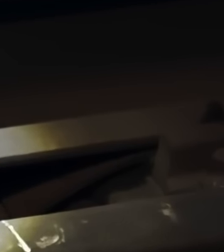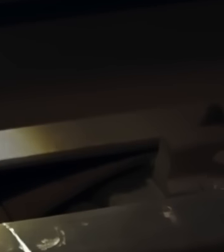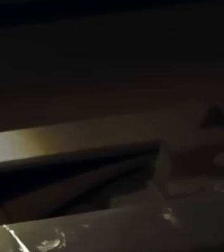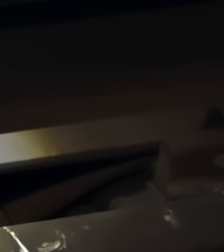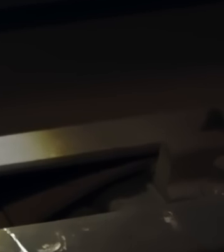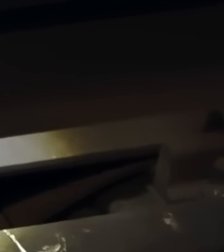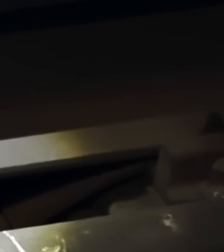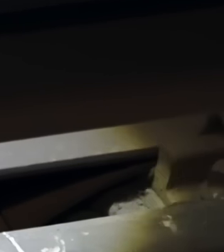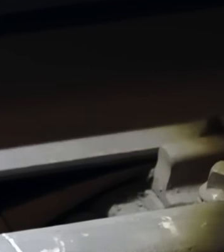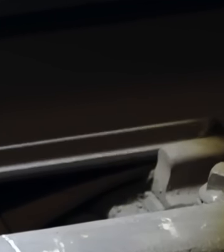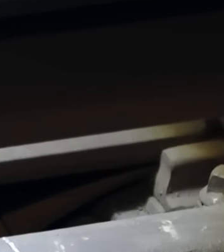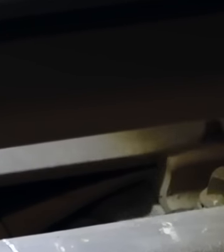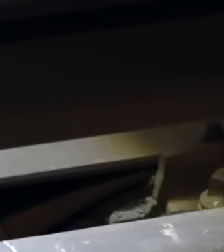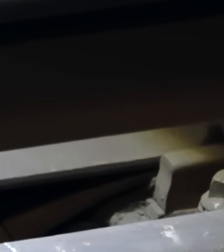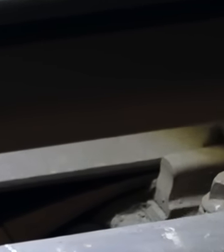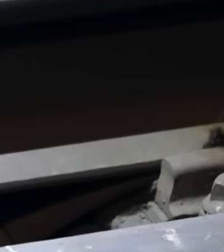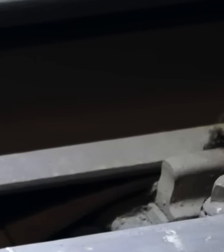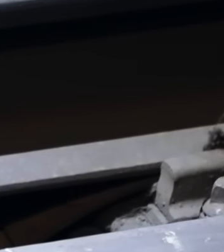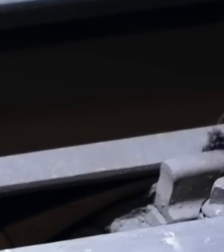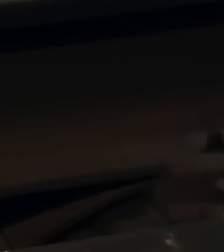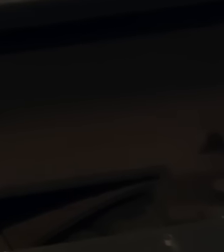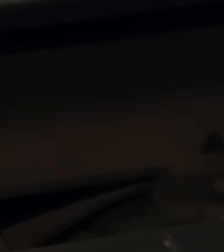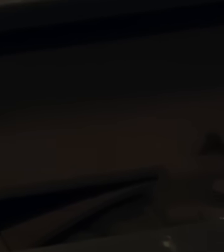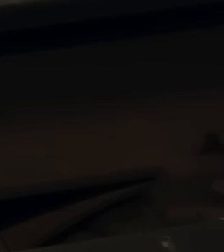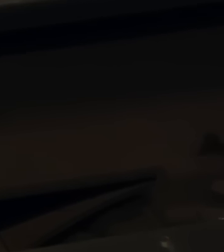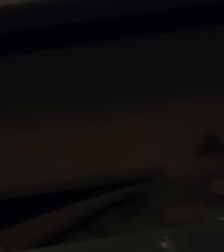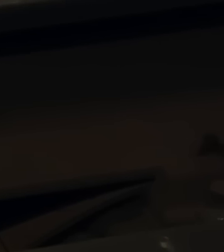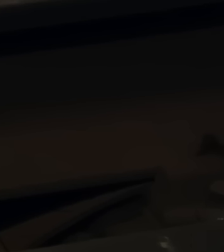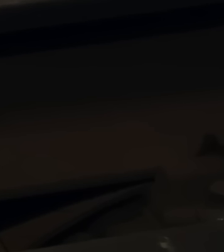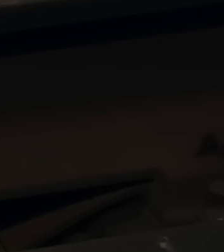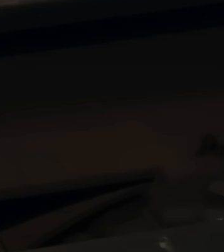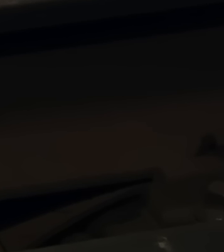trabajos de reparación, pero la verdadera incógnita es la causa [música] del percance.